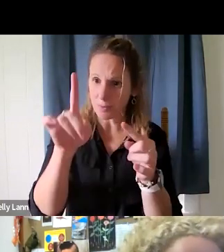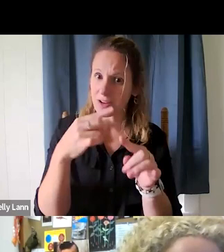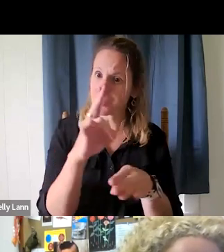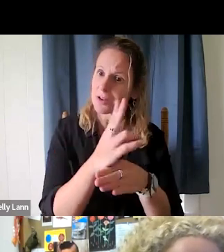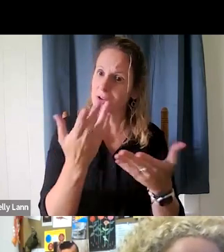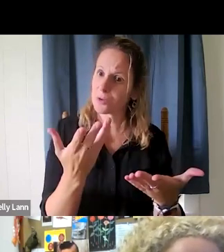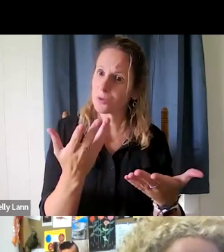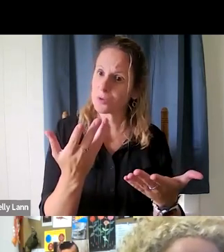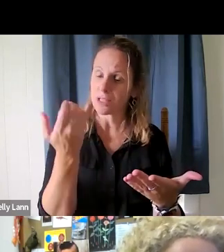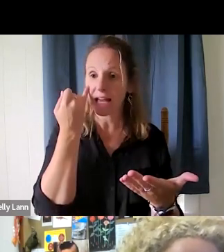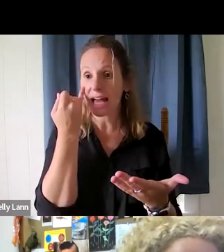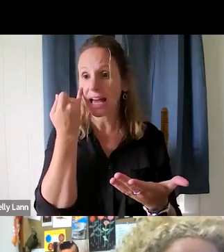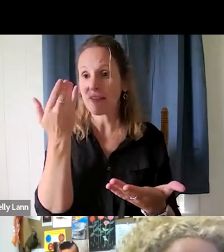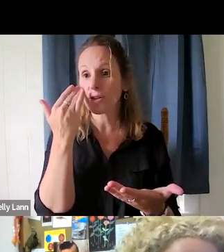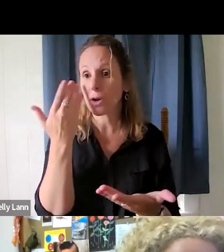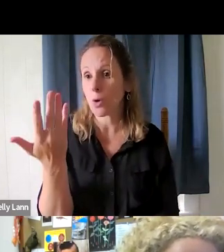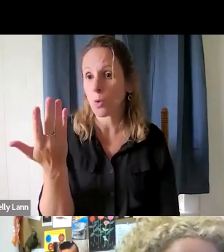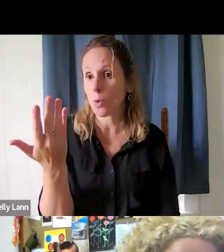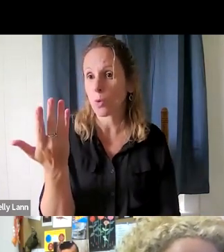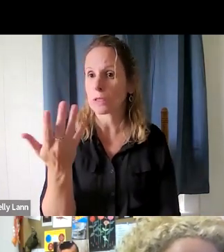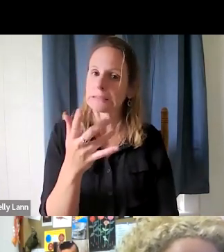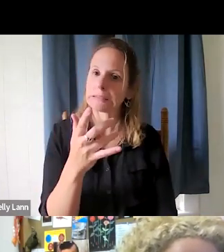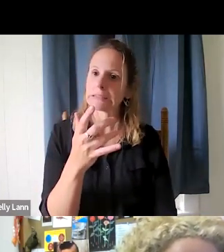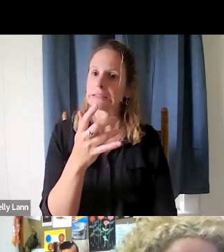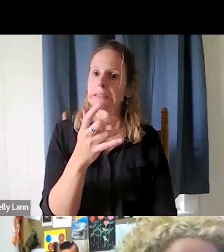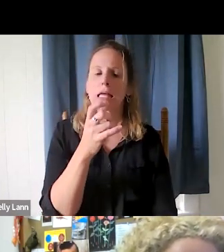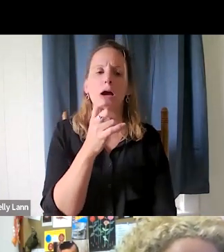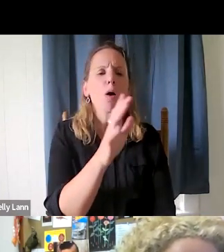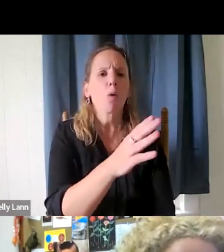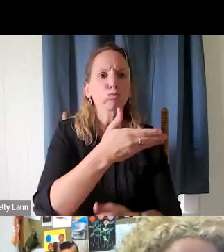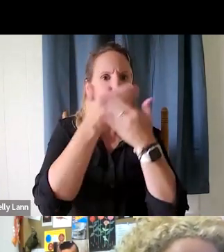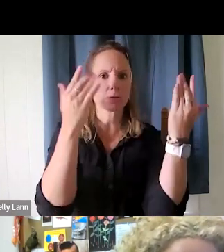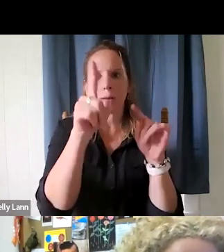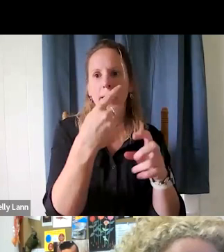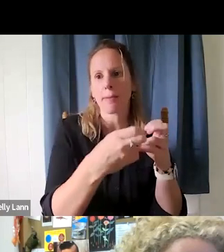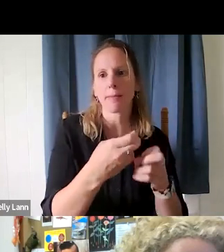Especialmente si tal vez ellos no lo ven como un problema o ustedes se enteran más adelante en el proceso